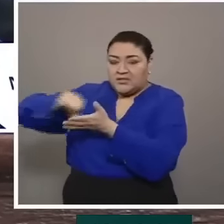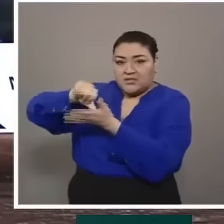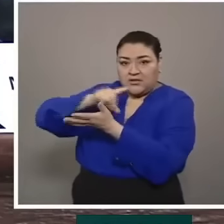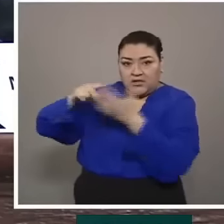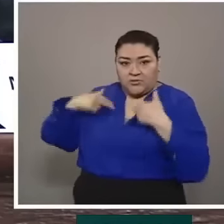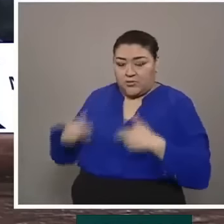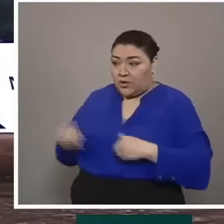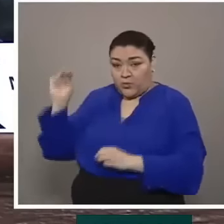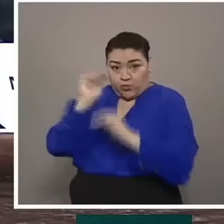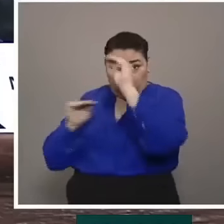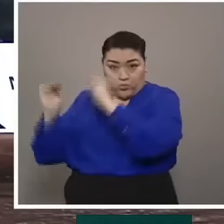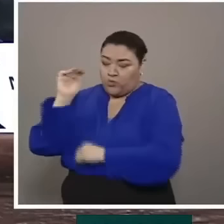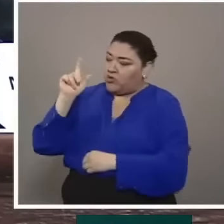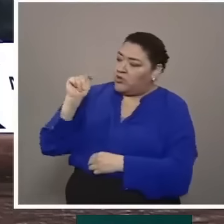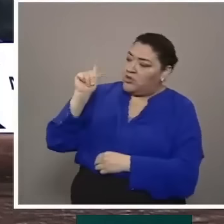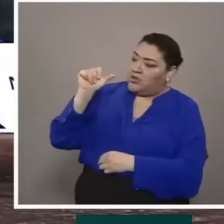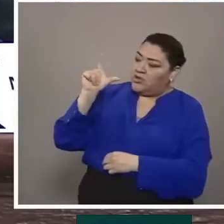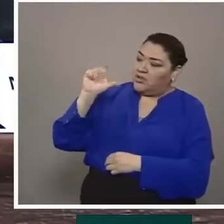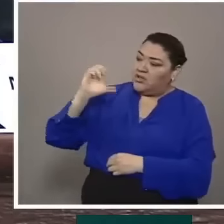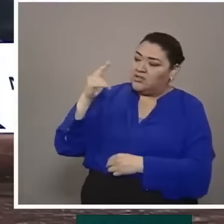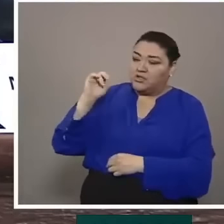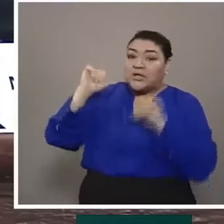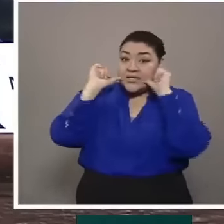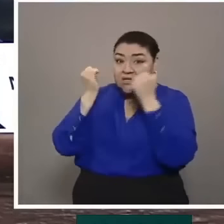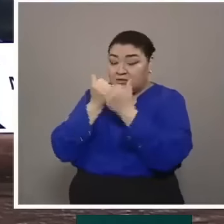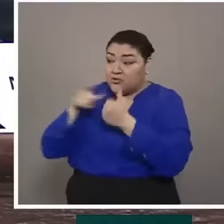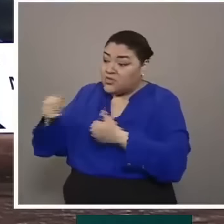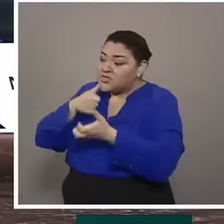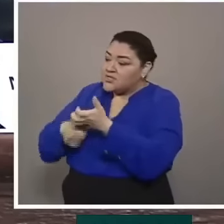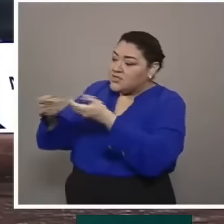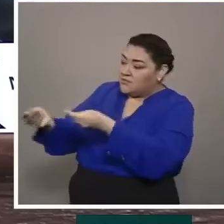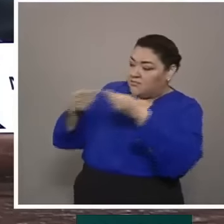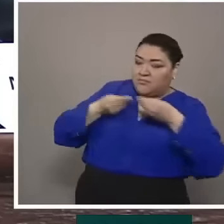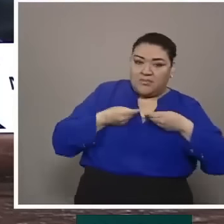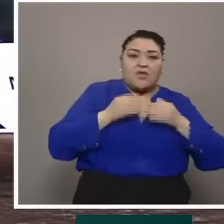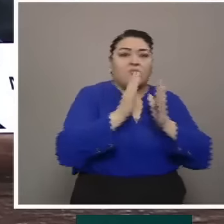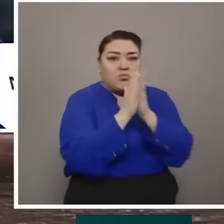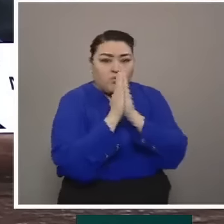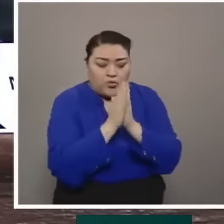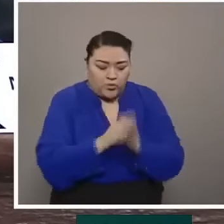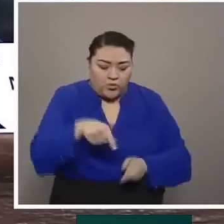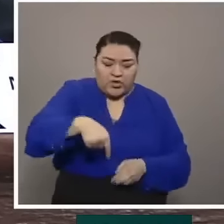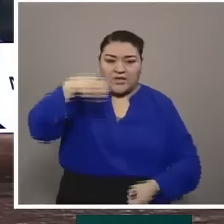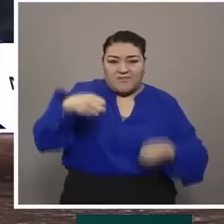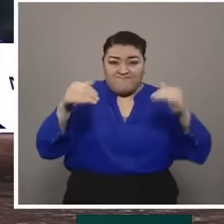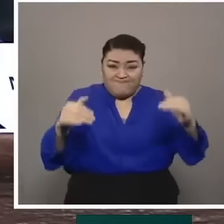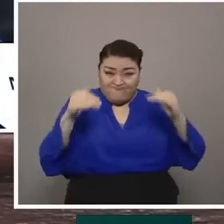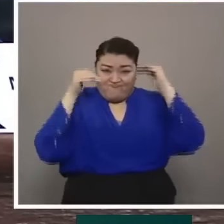Tlashinolan, mediante la que se solicite que este alto tribunal considere que el derecho a la libre